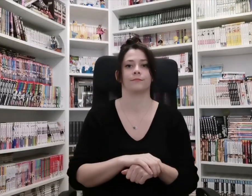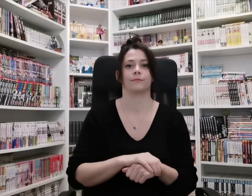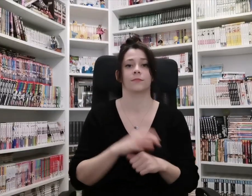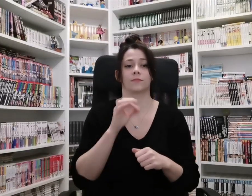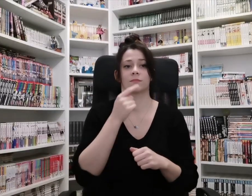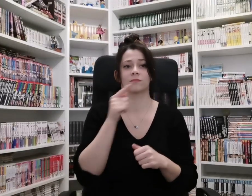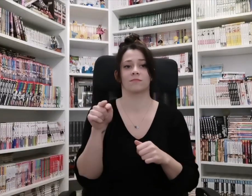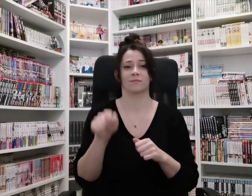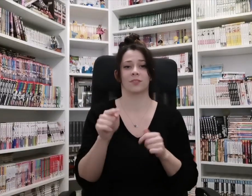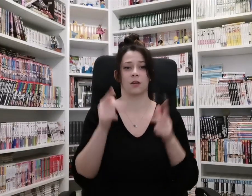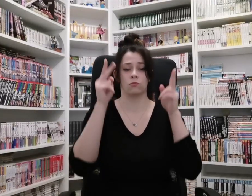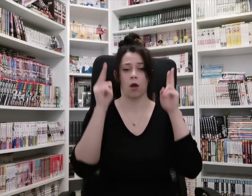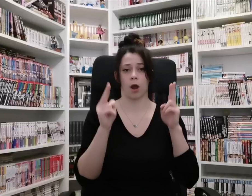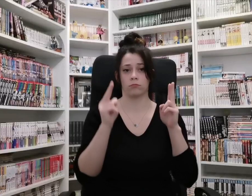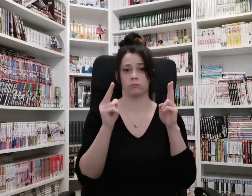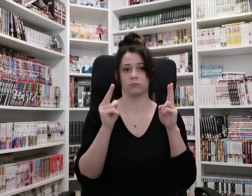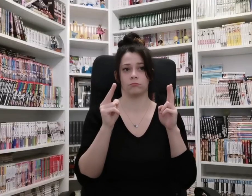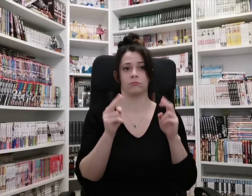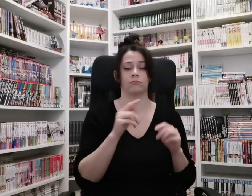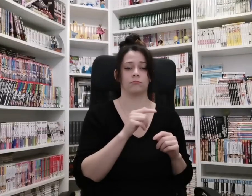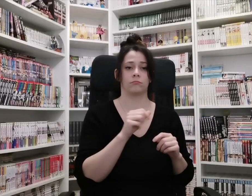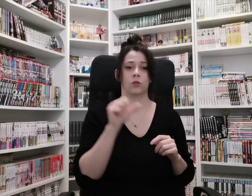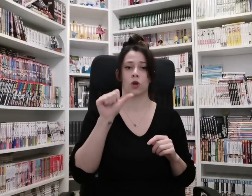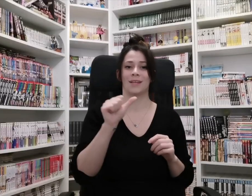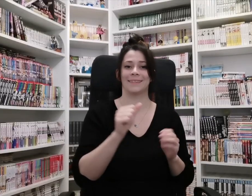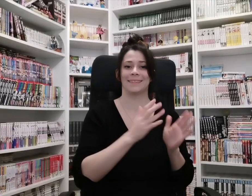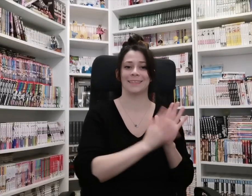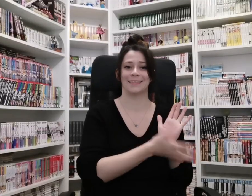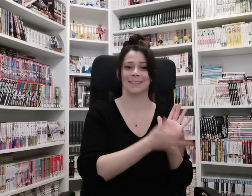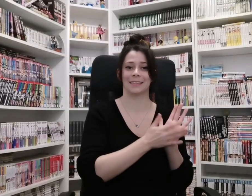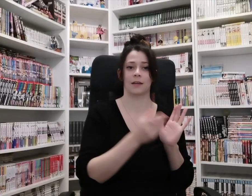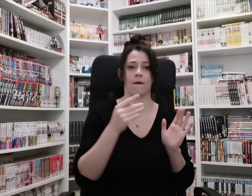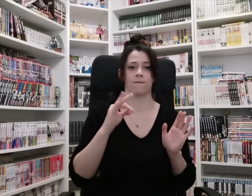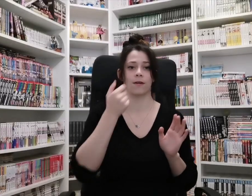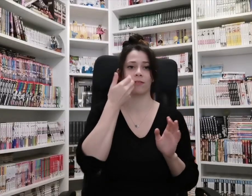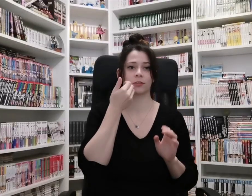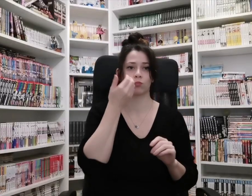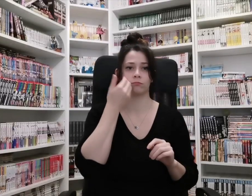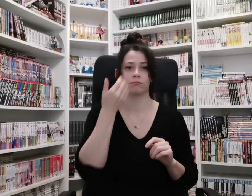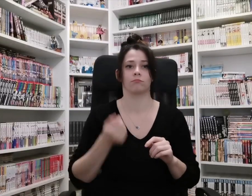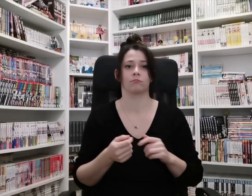Après, elles commencent "A sign of affection"…